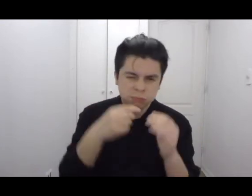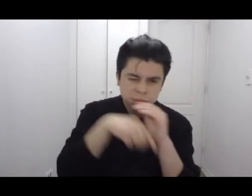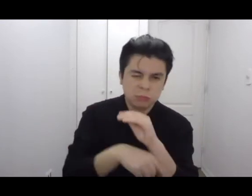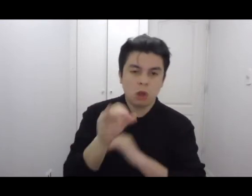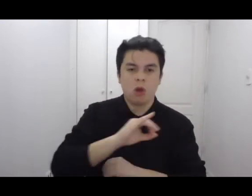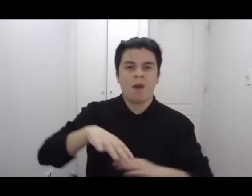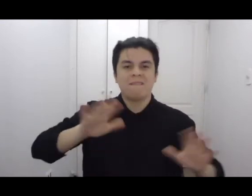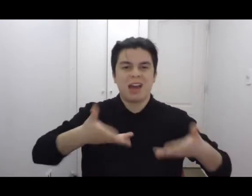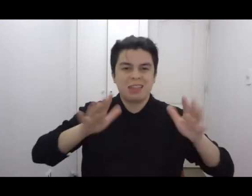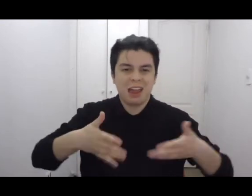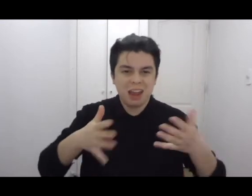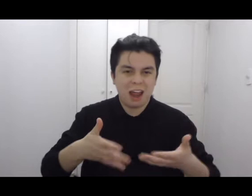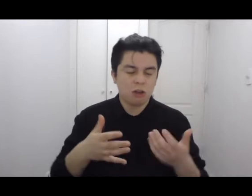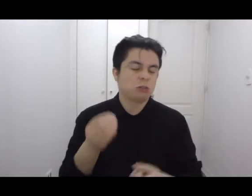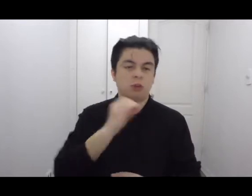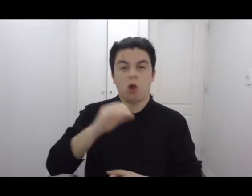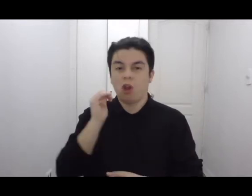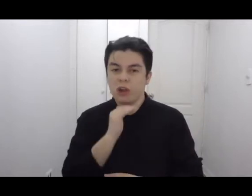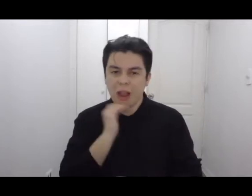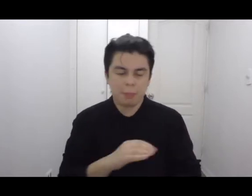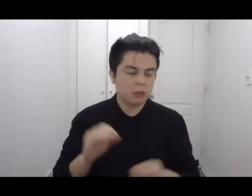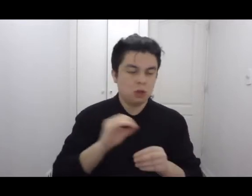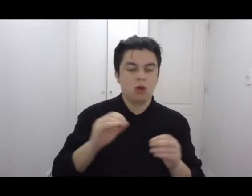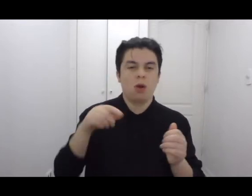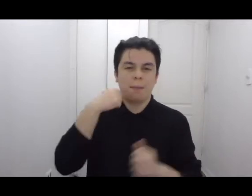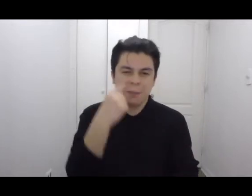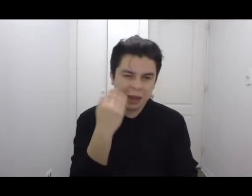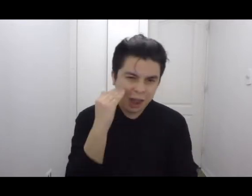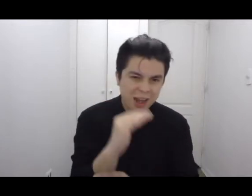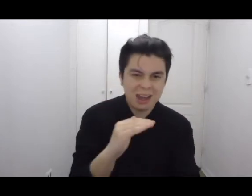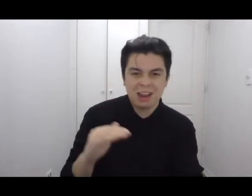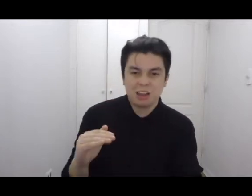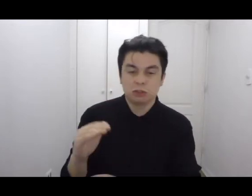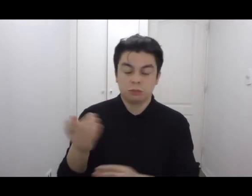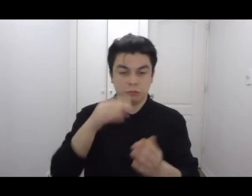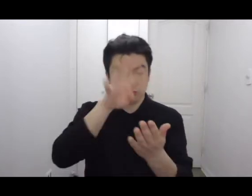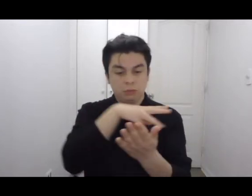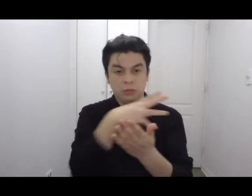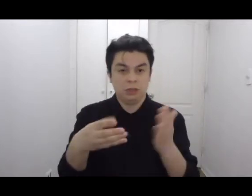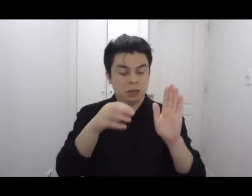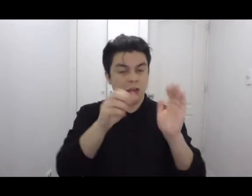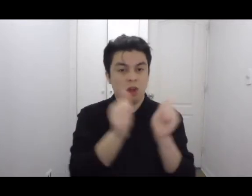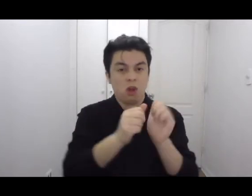un menú vegetariano o algo rápido para niños como sea y no sólo te arma el menú sino